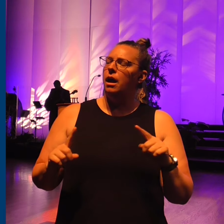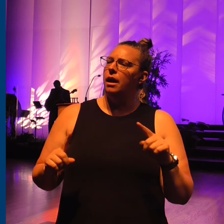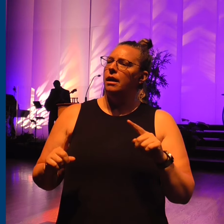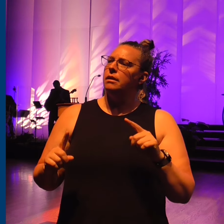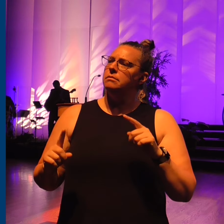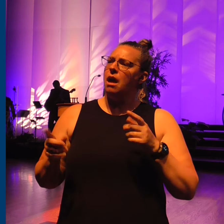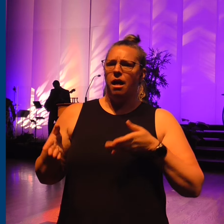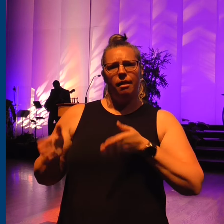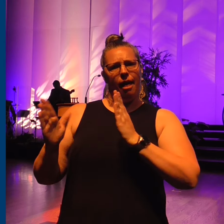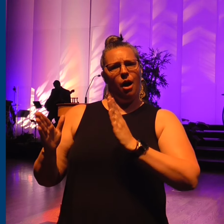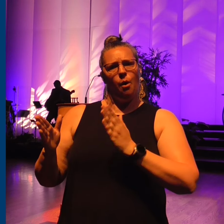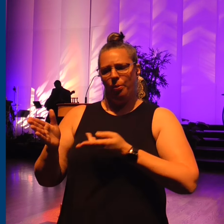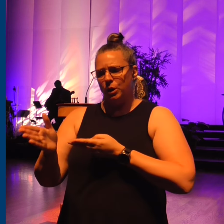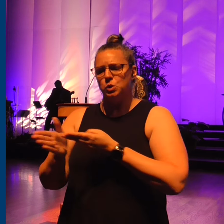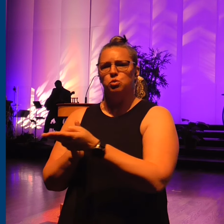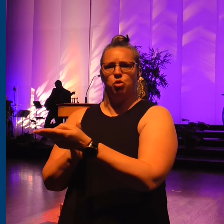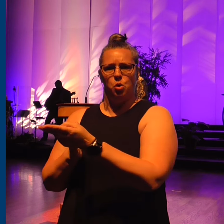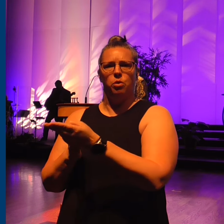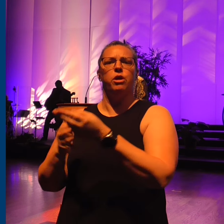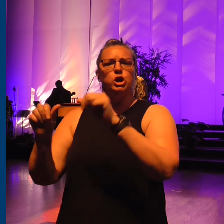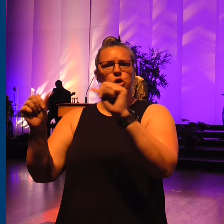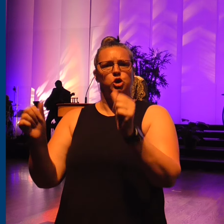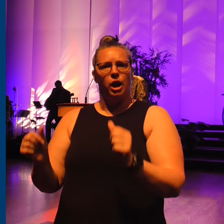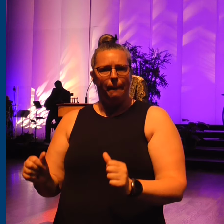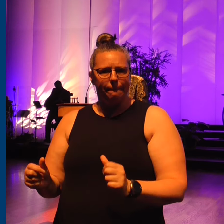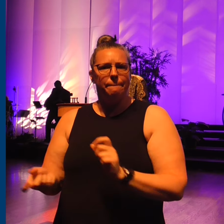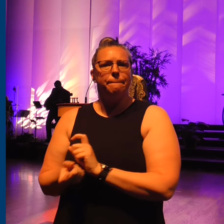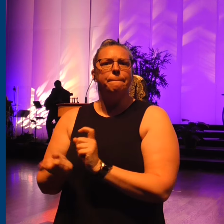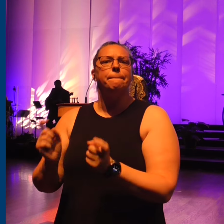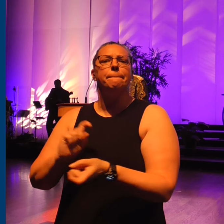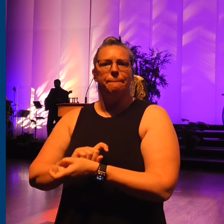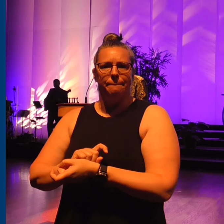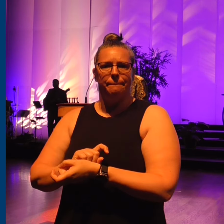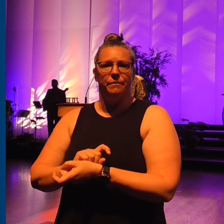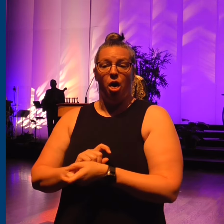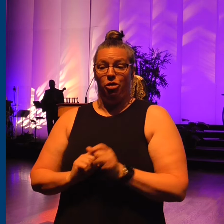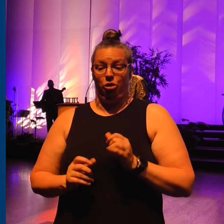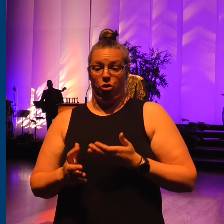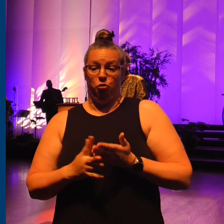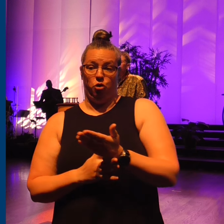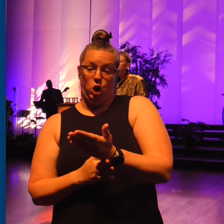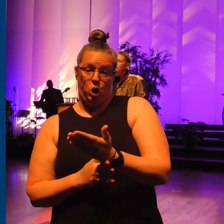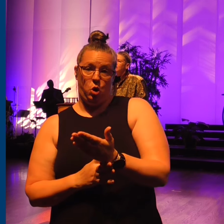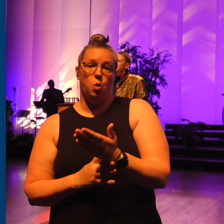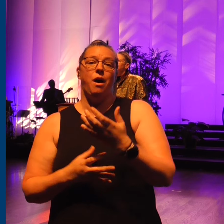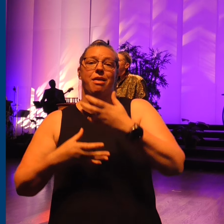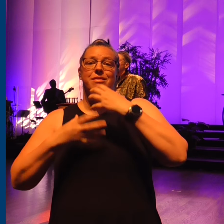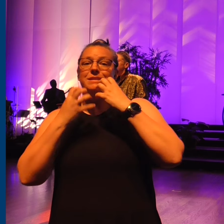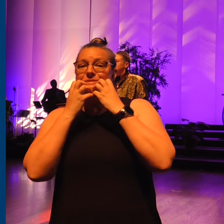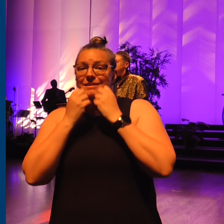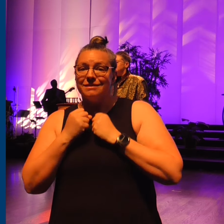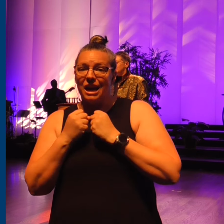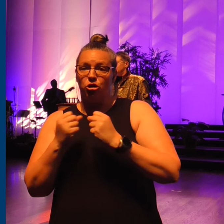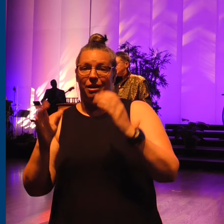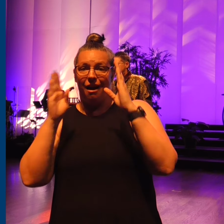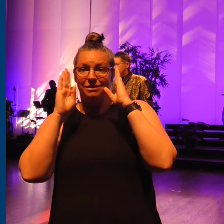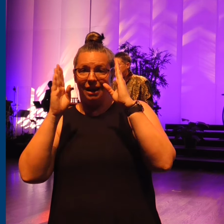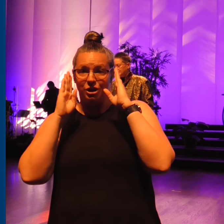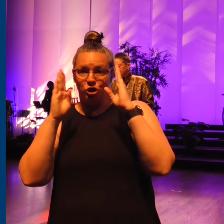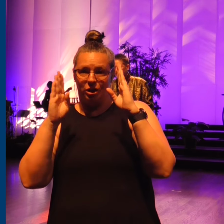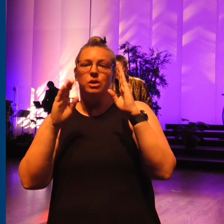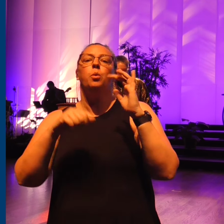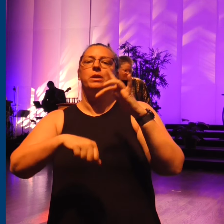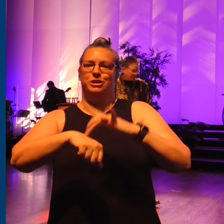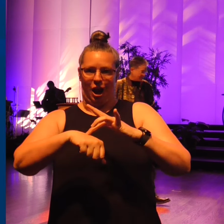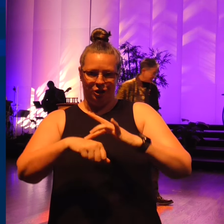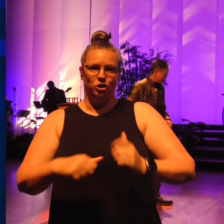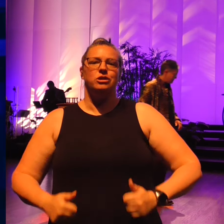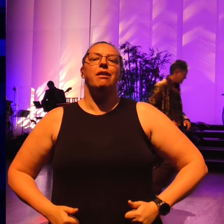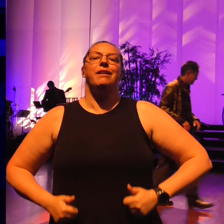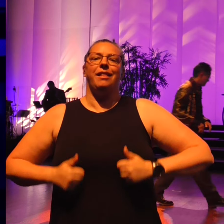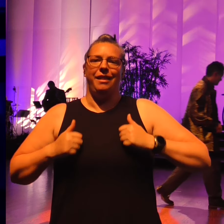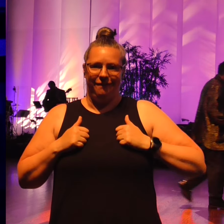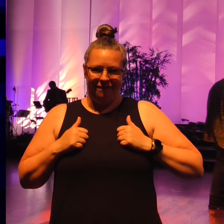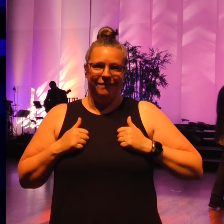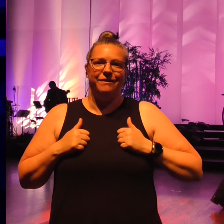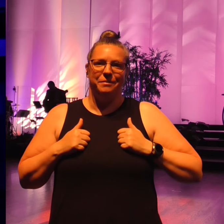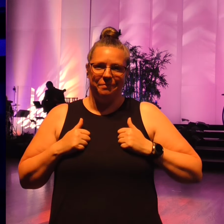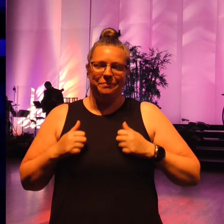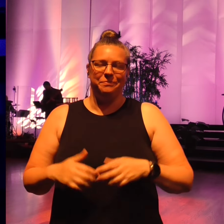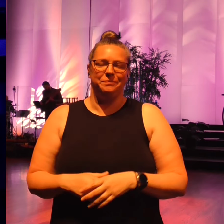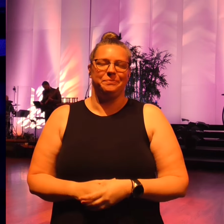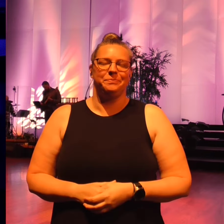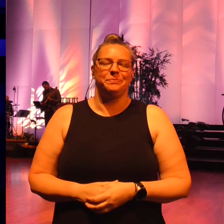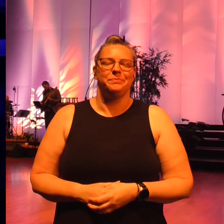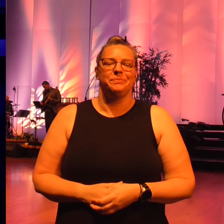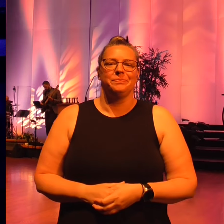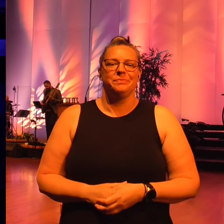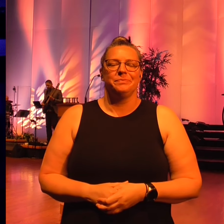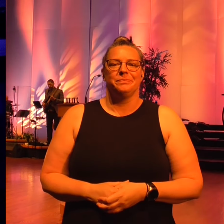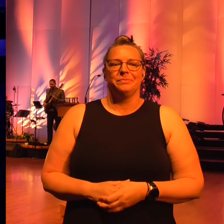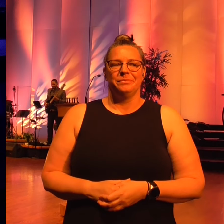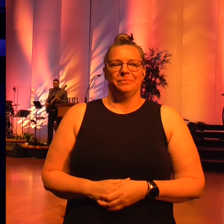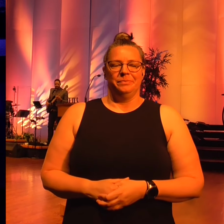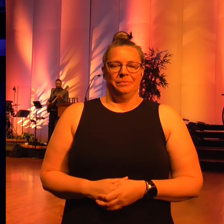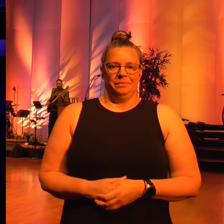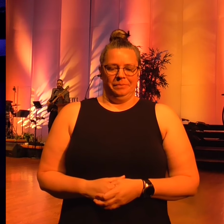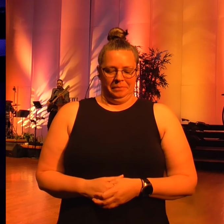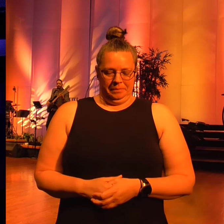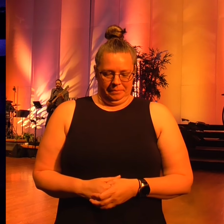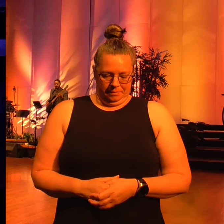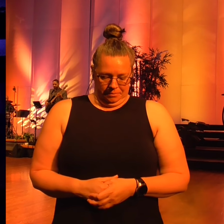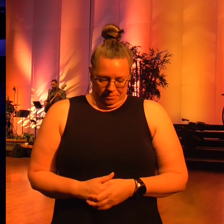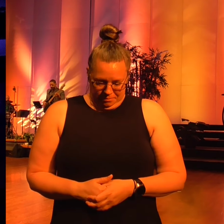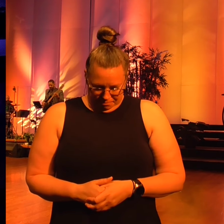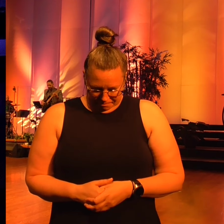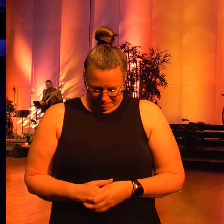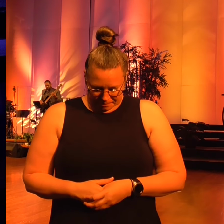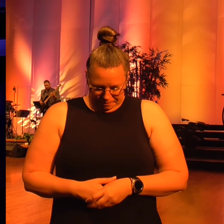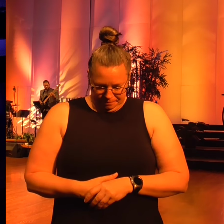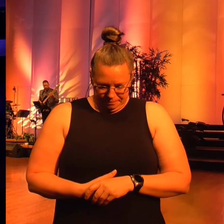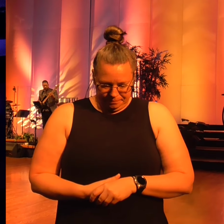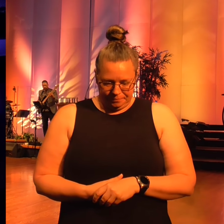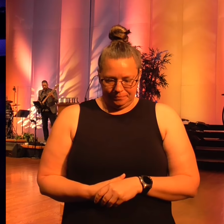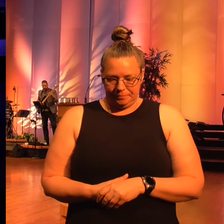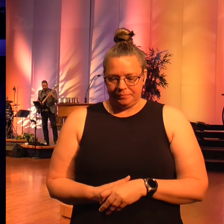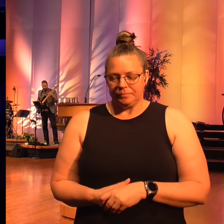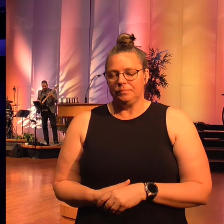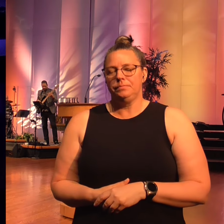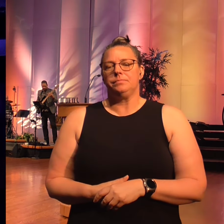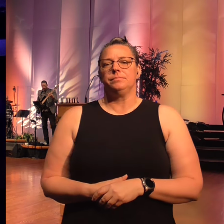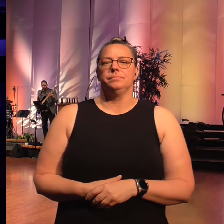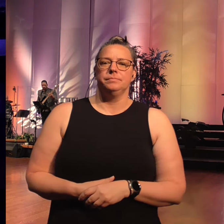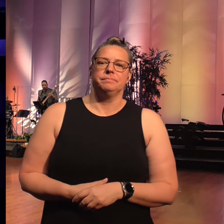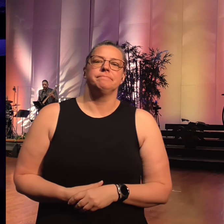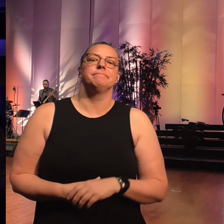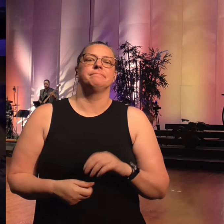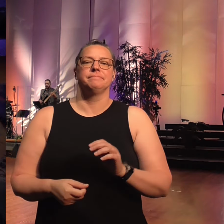la verdad nos moldee Es a través de esta atención sagrada que tocamos la cruda vitalidad del ser